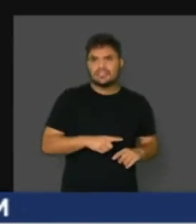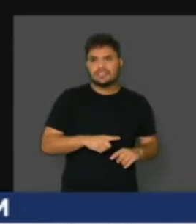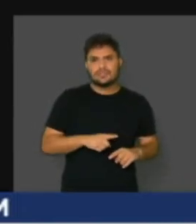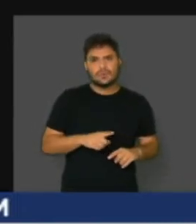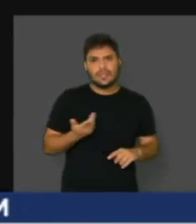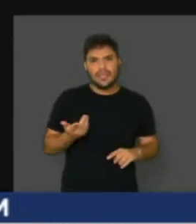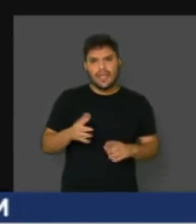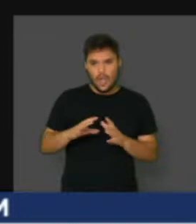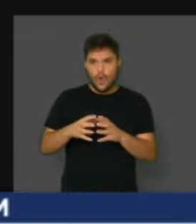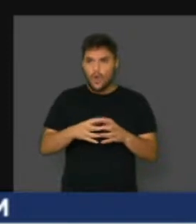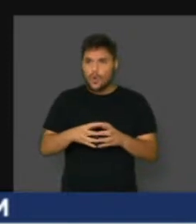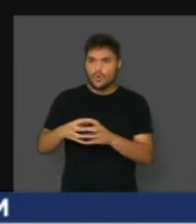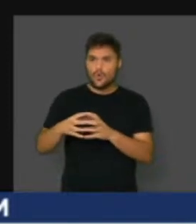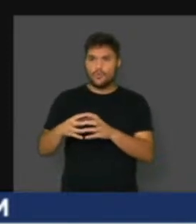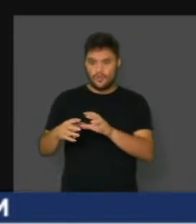GOVERNO NA PETROBRAS TEVE,